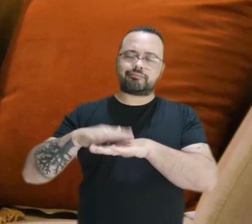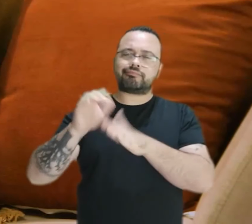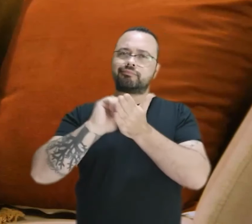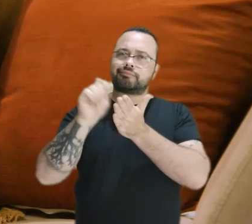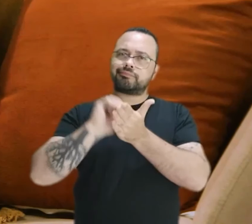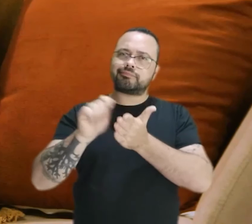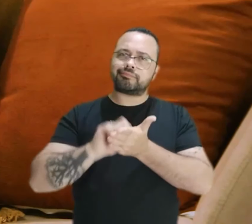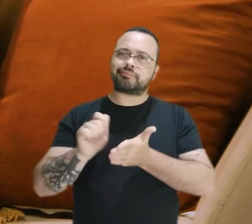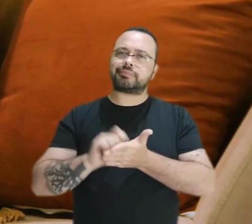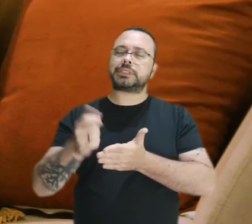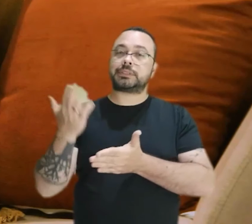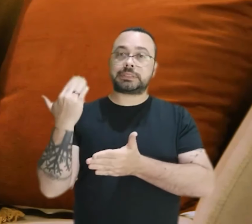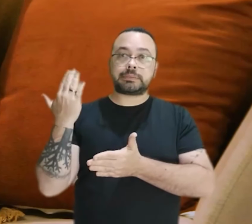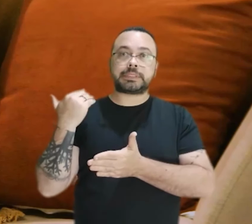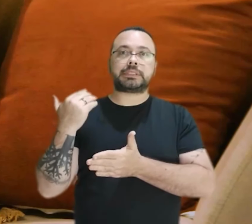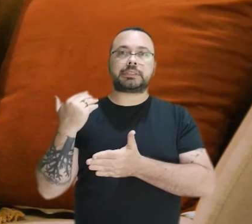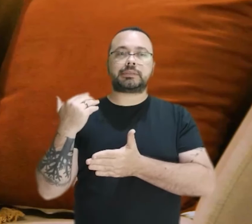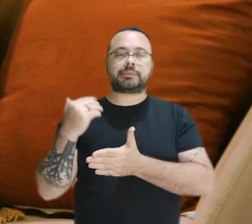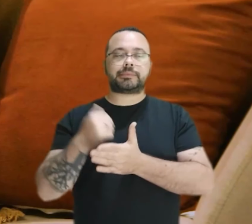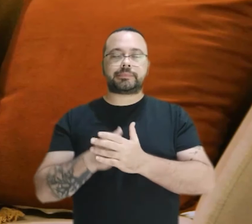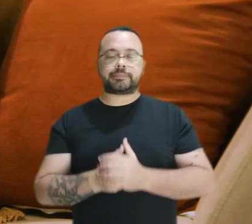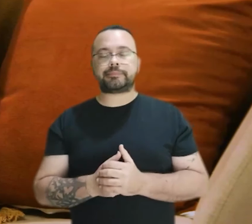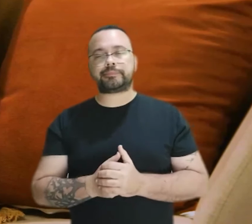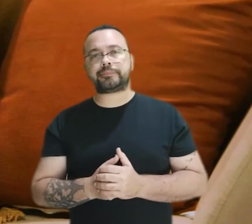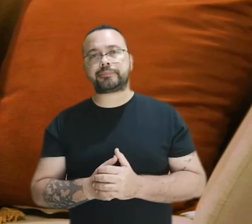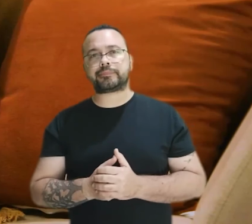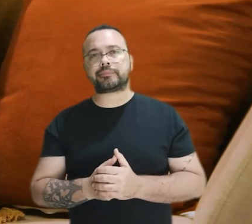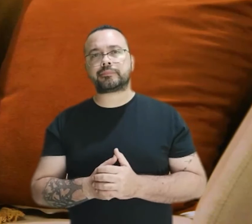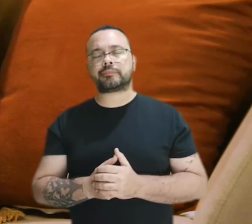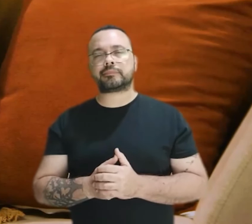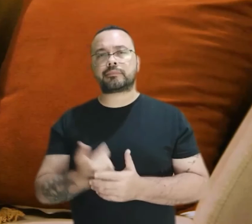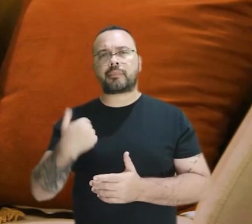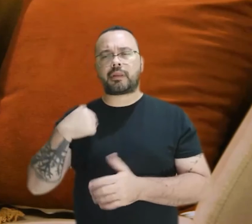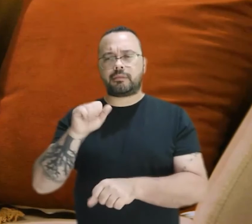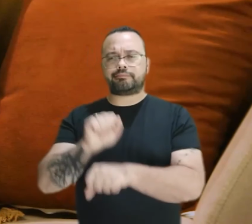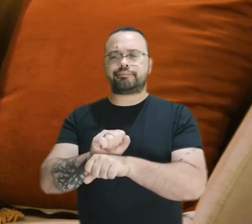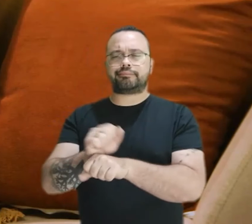naquela época, e tal, mas eu parei desenhar, também,